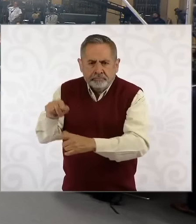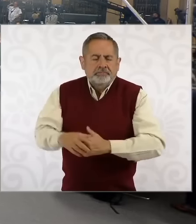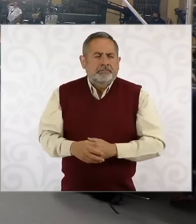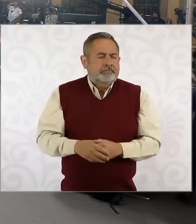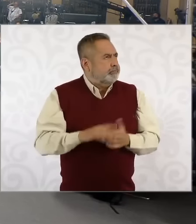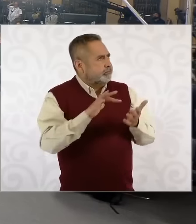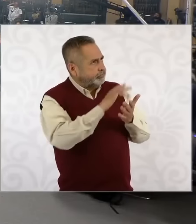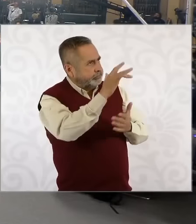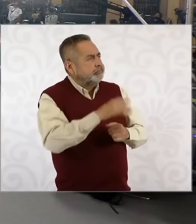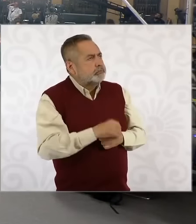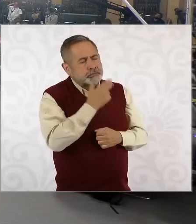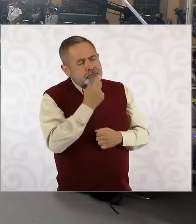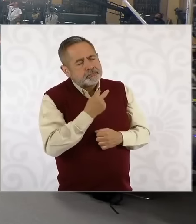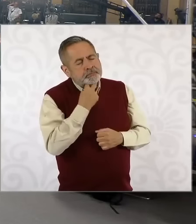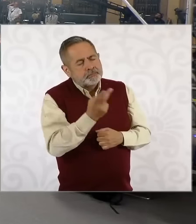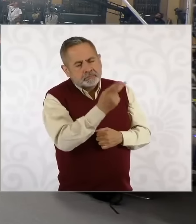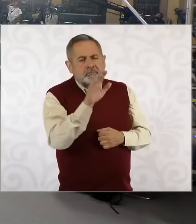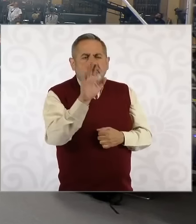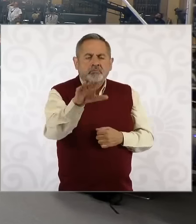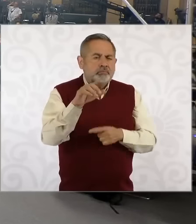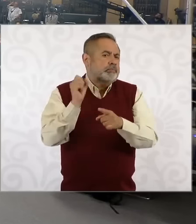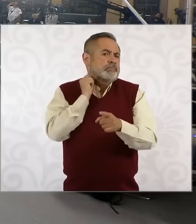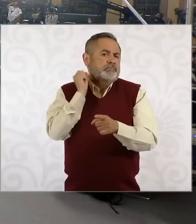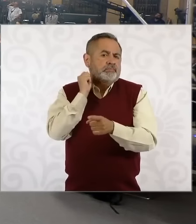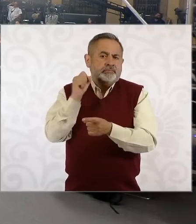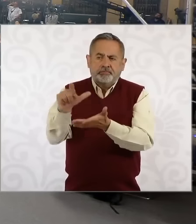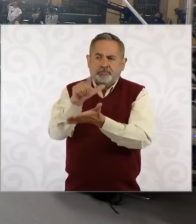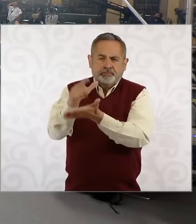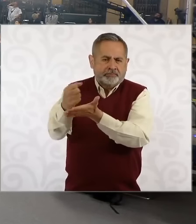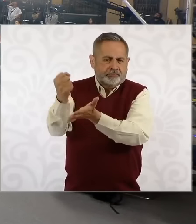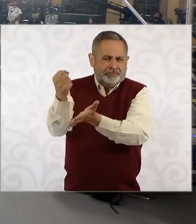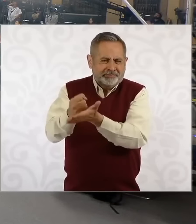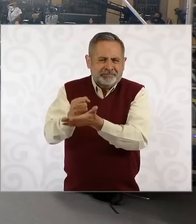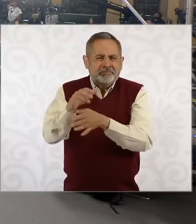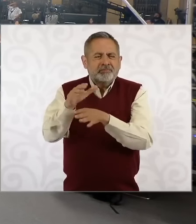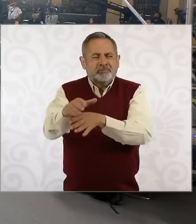el Senado de la Ley de Fomento de Inversión en Infraestructura Estratégica para el desarrollo